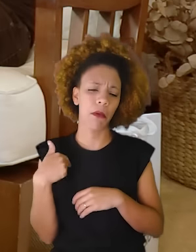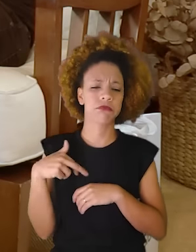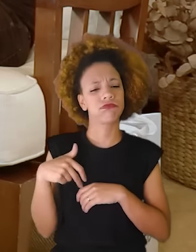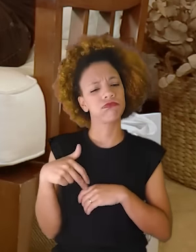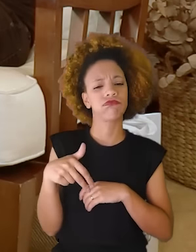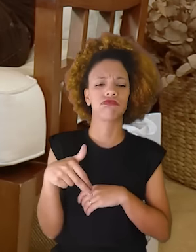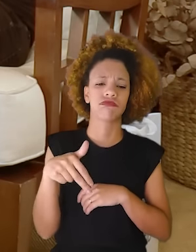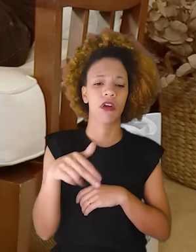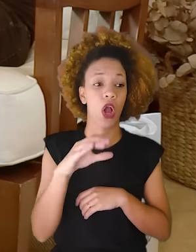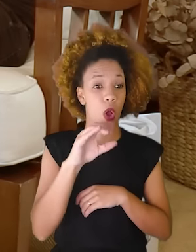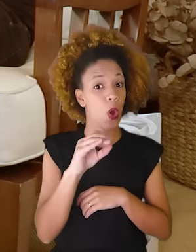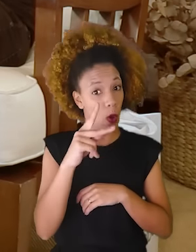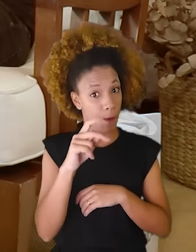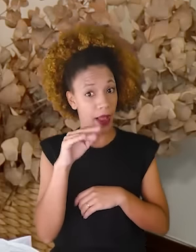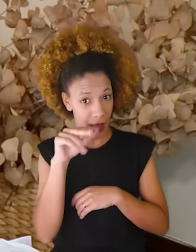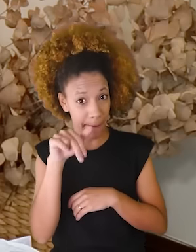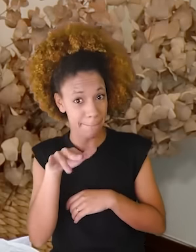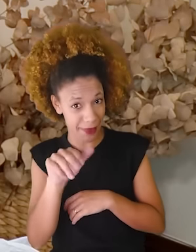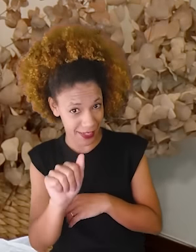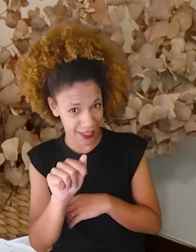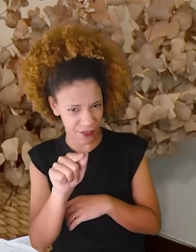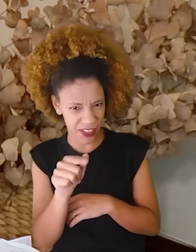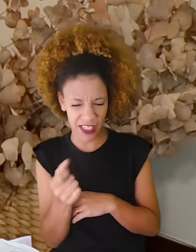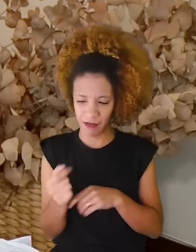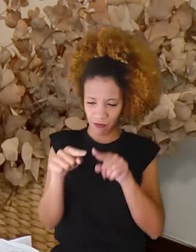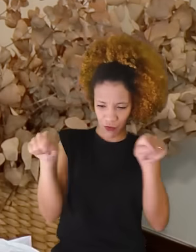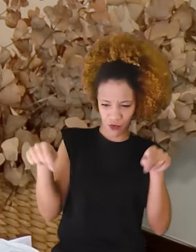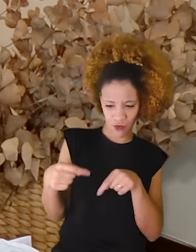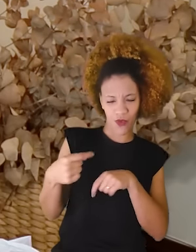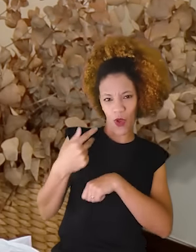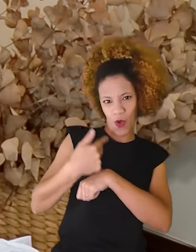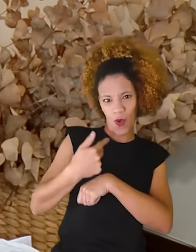Copacabana aliás deix te falar estamos em copac você tá achando estranho o estúdio do do achismo